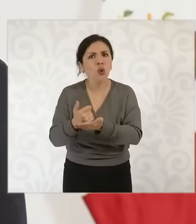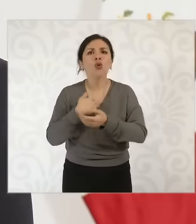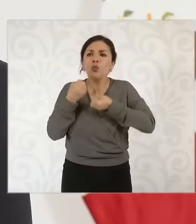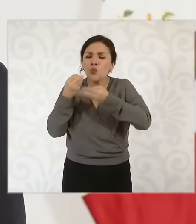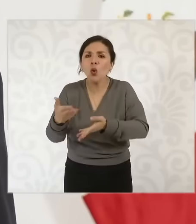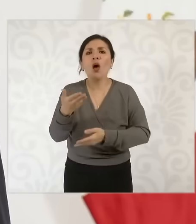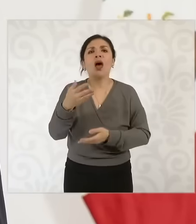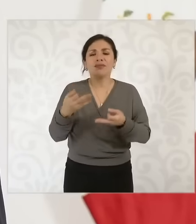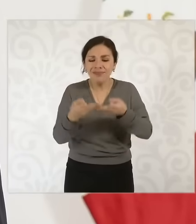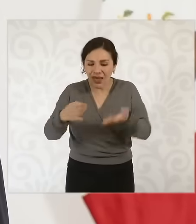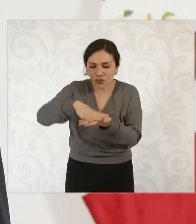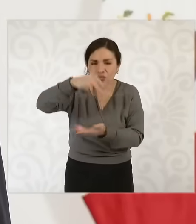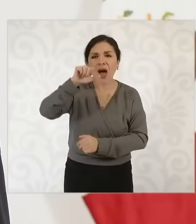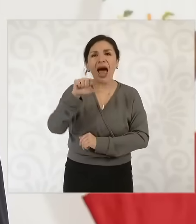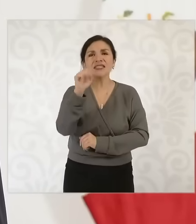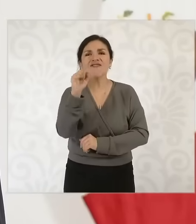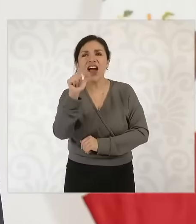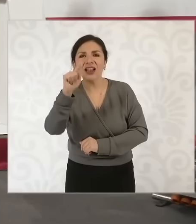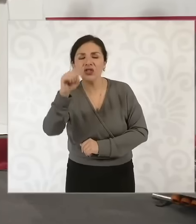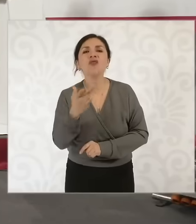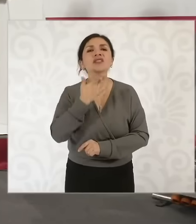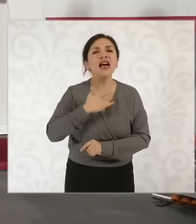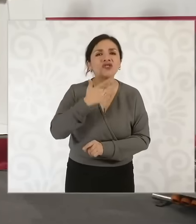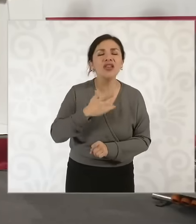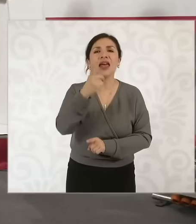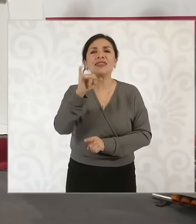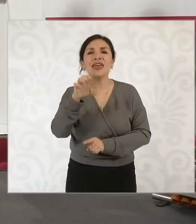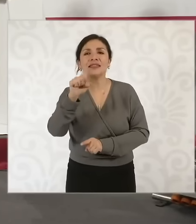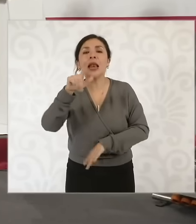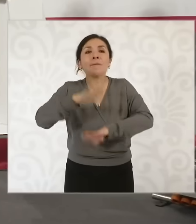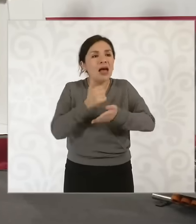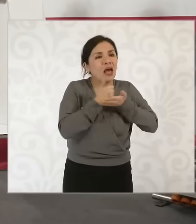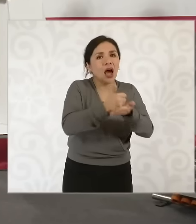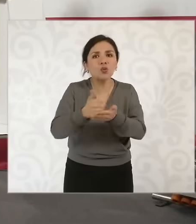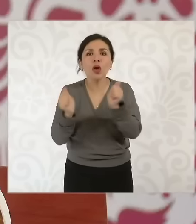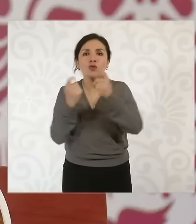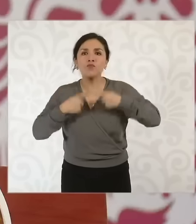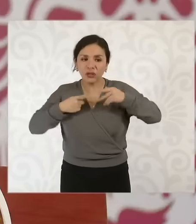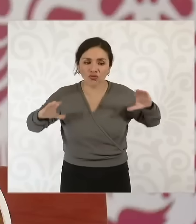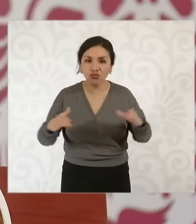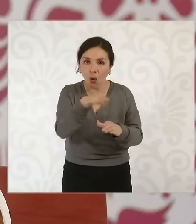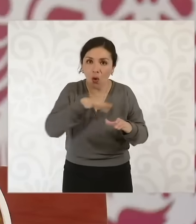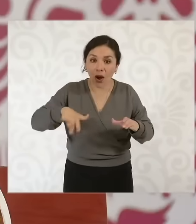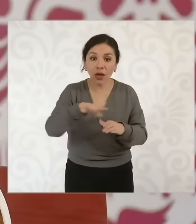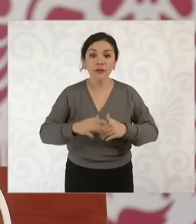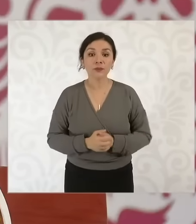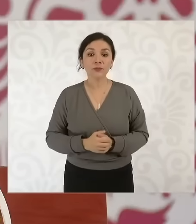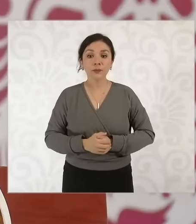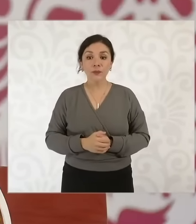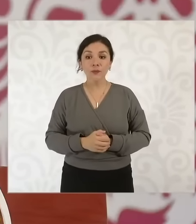gasolinas, diésel, de tal manera que Pemex es un Pemex más cercano a la gente.